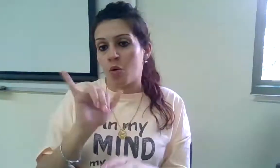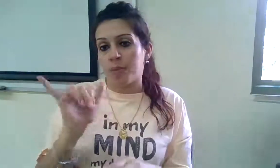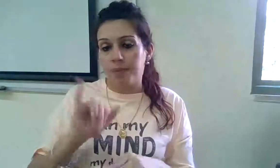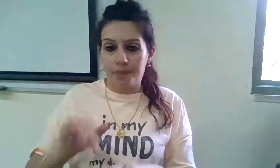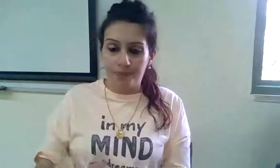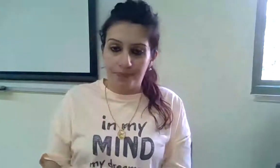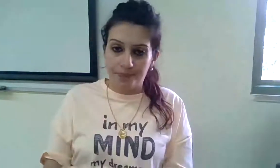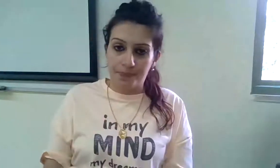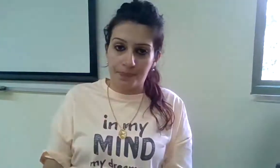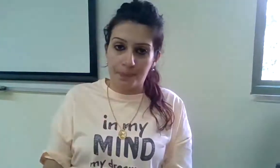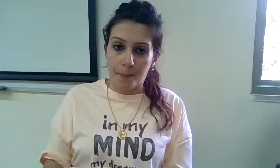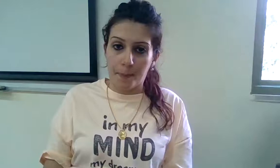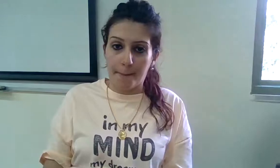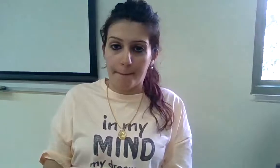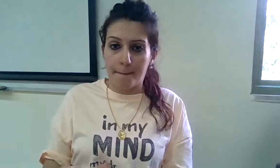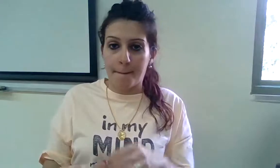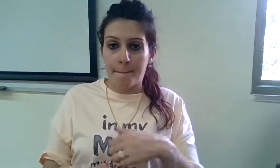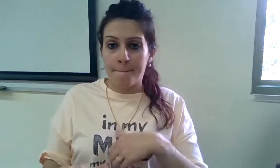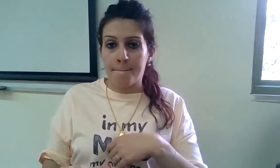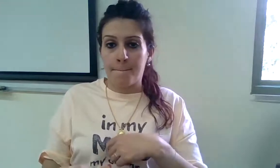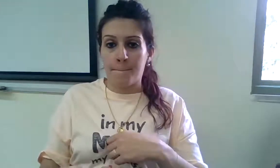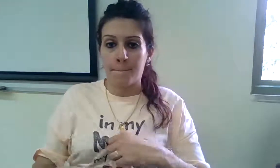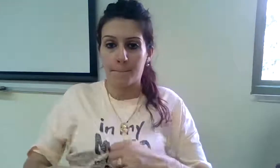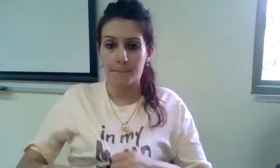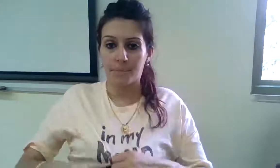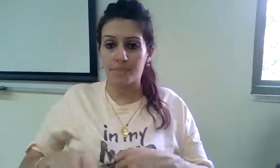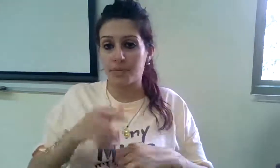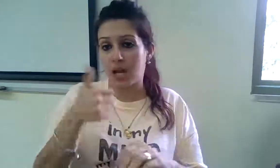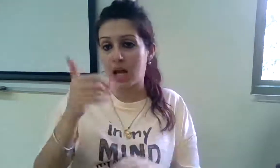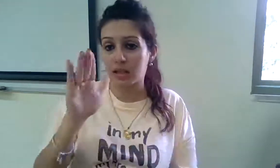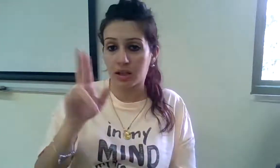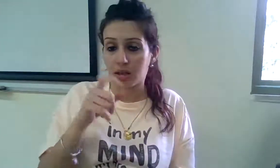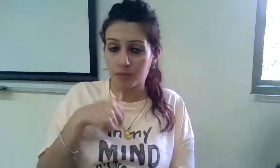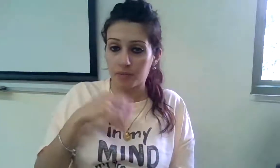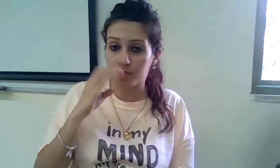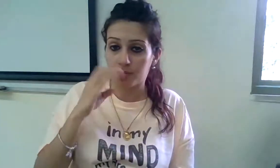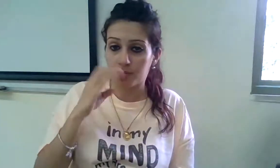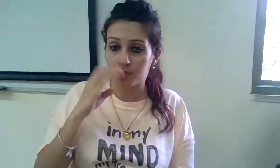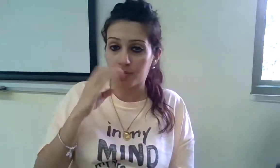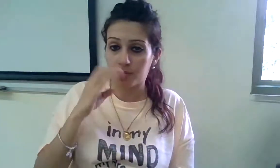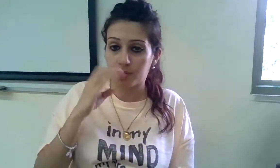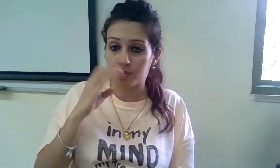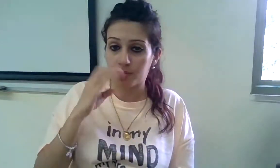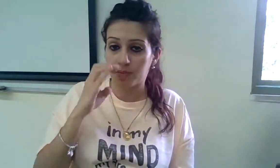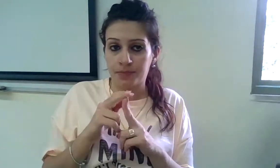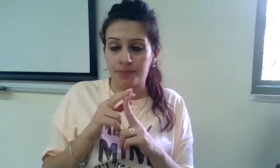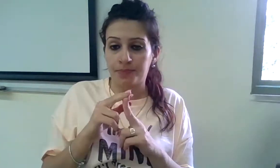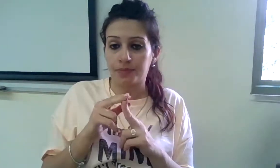ولكن يمكن حدوث ذلك فقط في حال كان التقييم نسبي. أي أن لم تكن لديك معايير